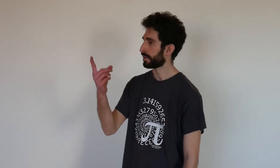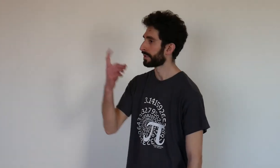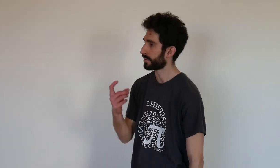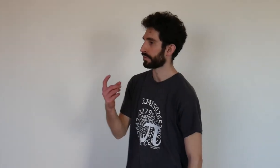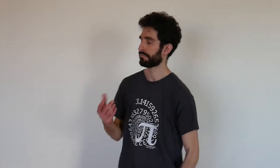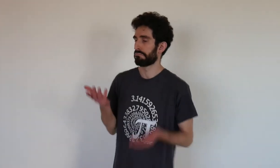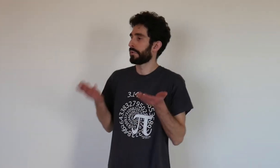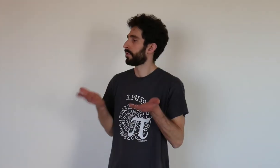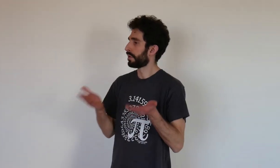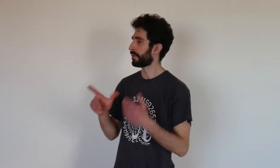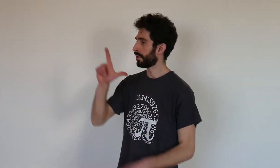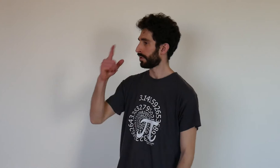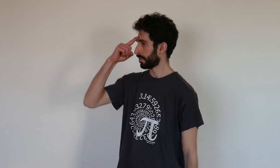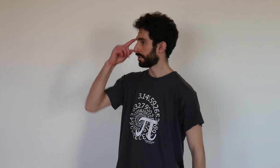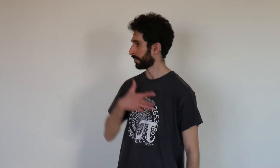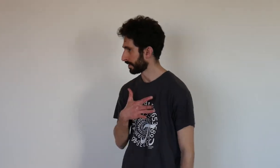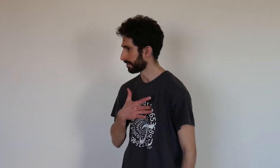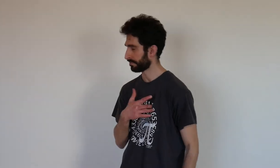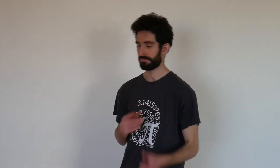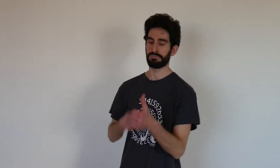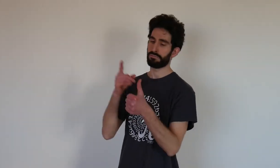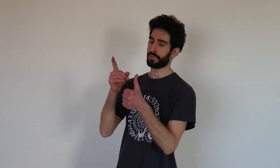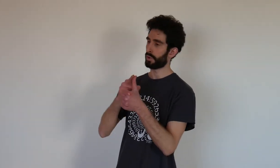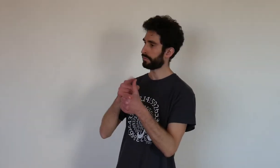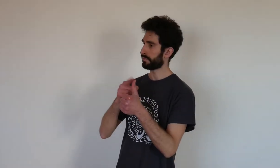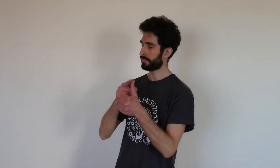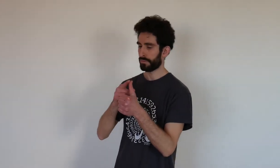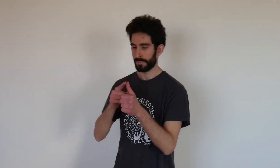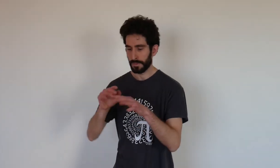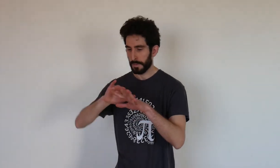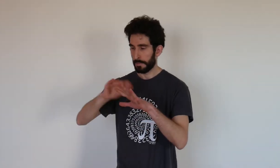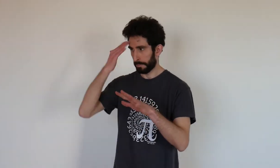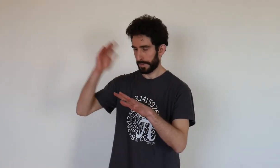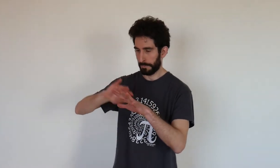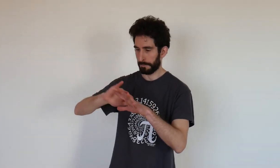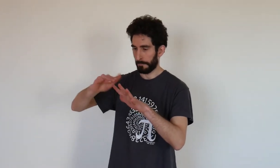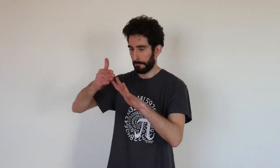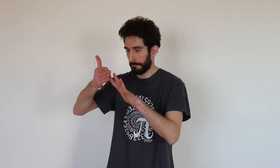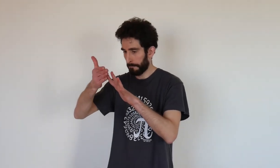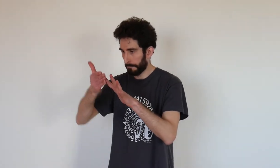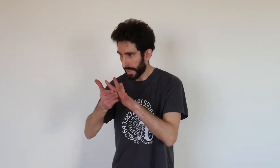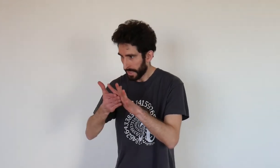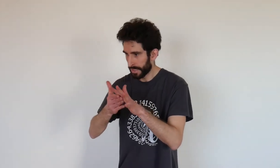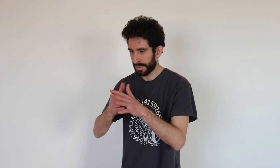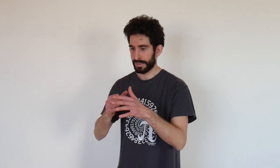Bonne question. Actuellement, il y a deux hypothèses. La première : si les doigts étaient lisses, il serait